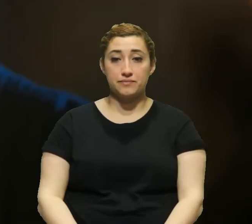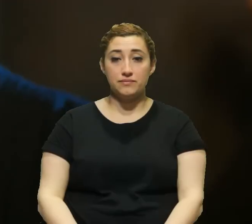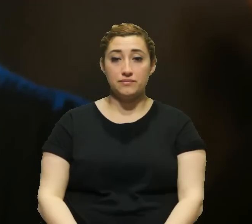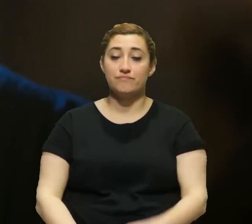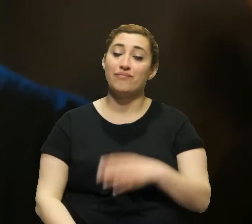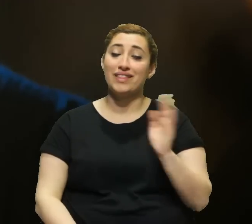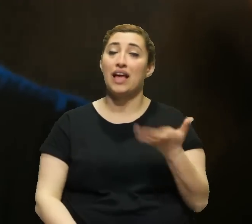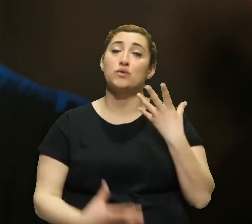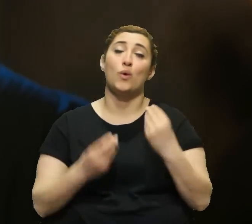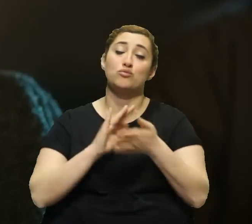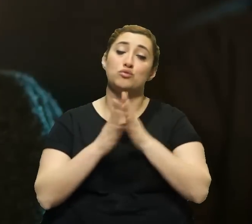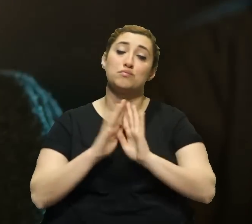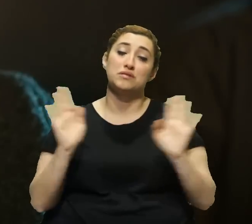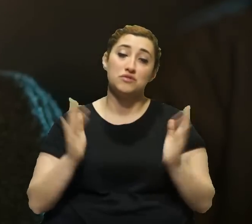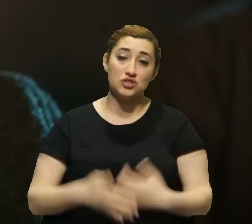Neyse ne, olan oldu.